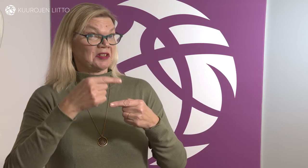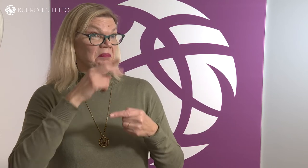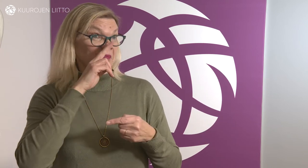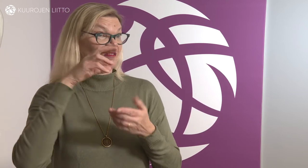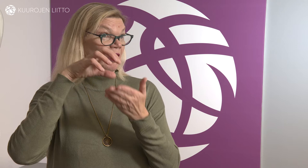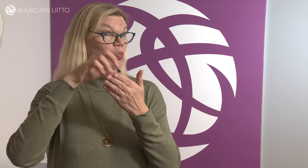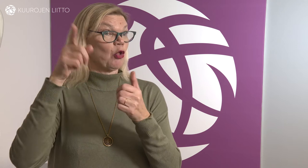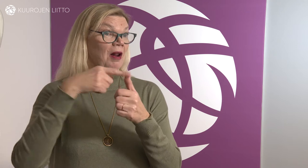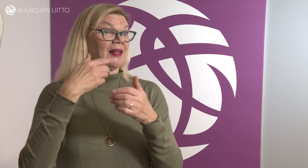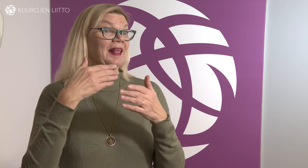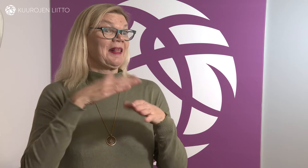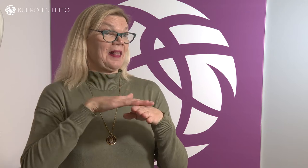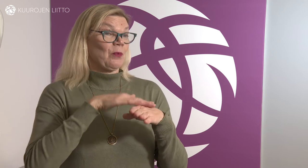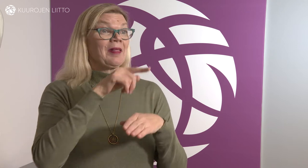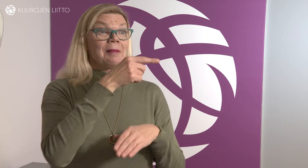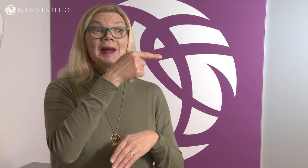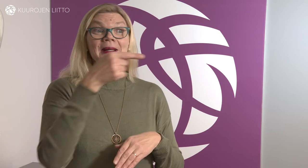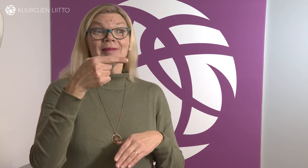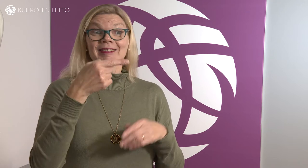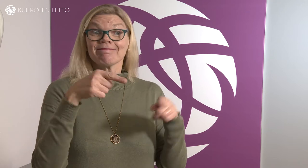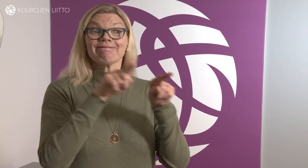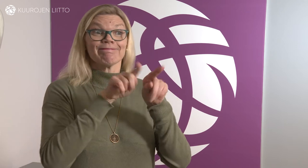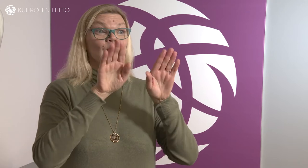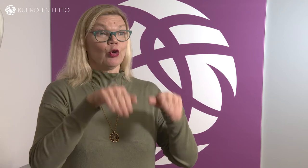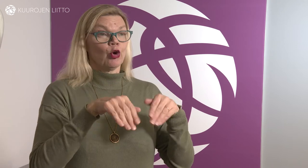jota valtio on alkanut käyttää, joten siinä olemme onnistuneet, -